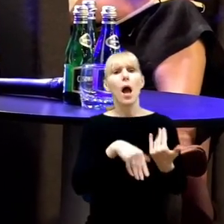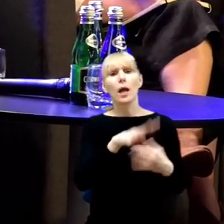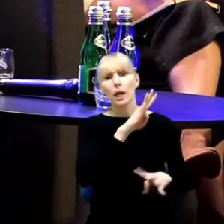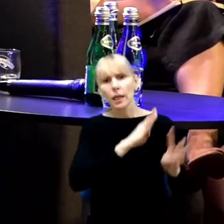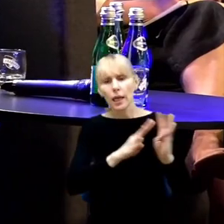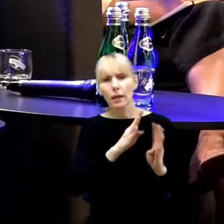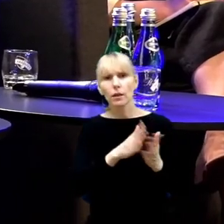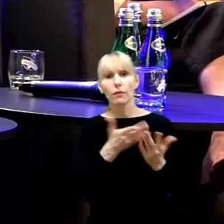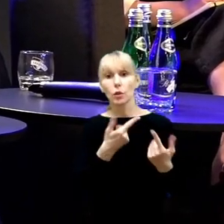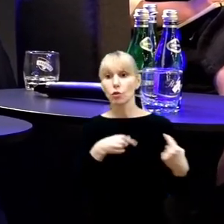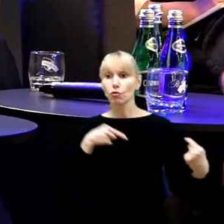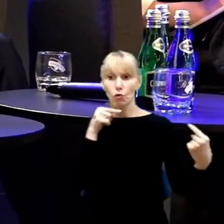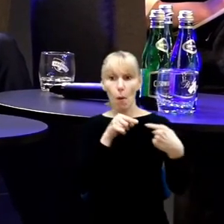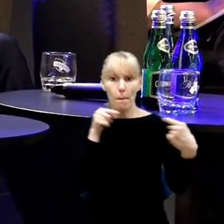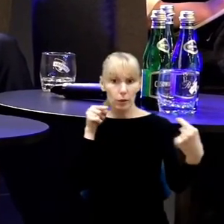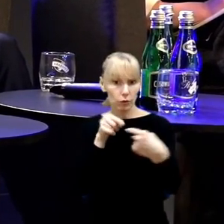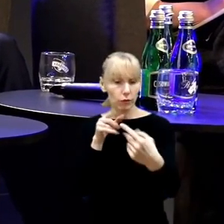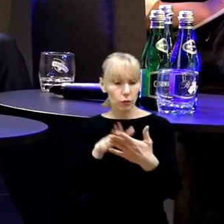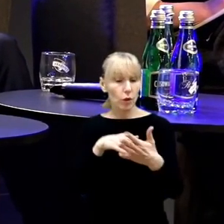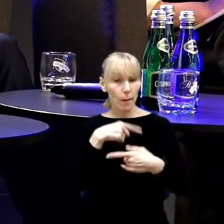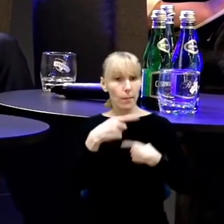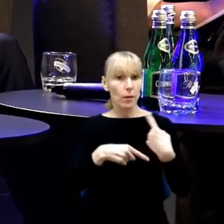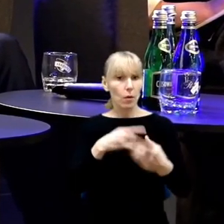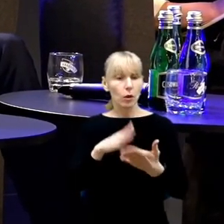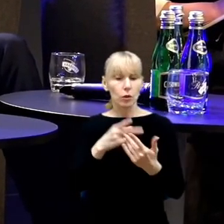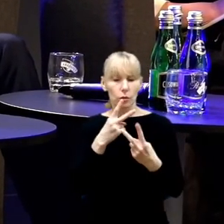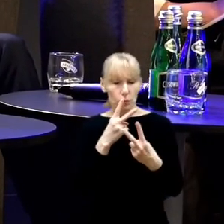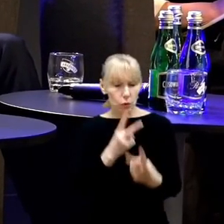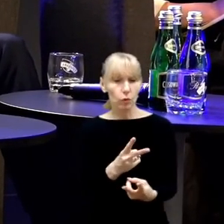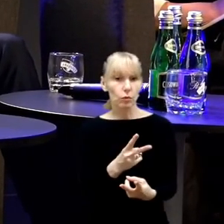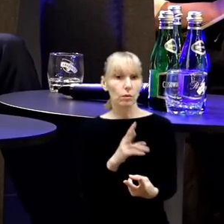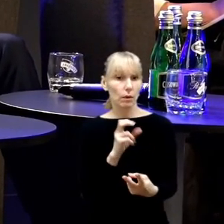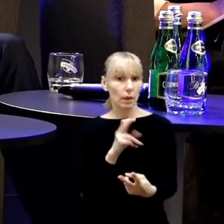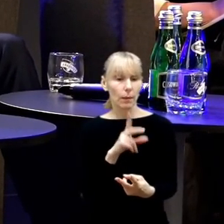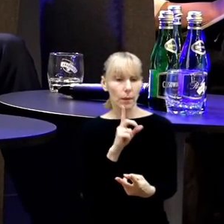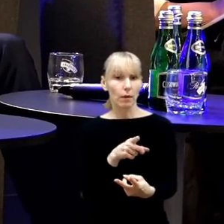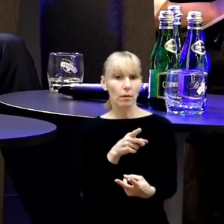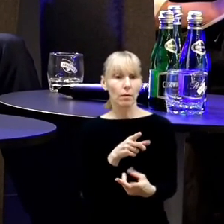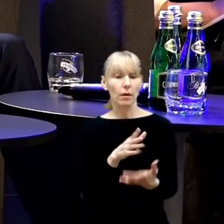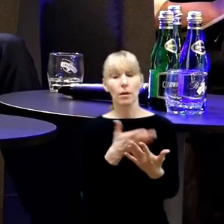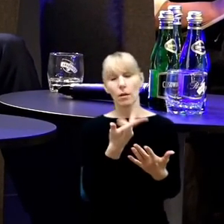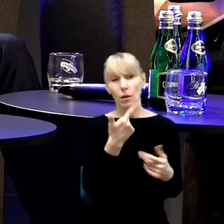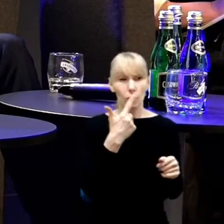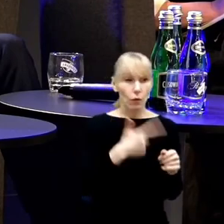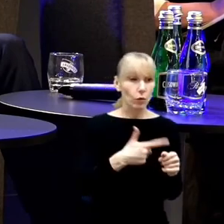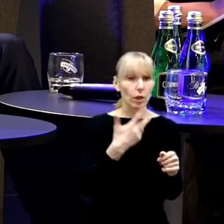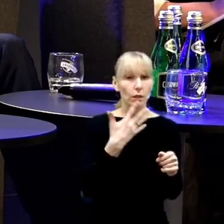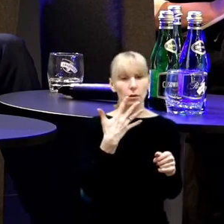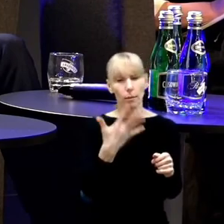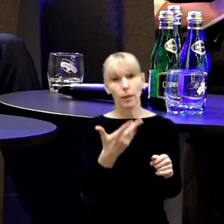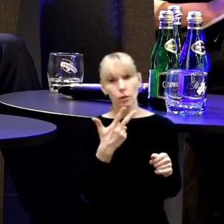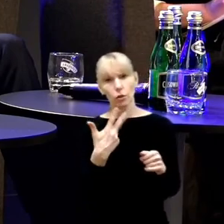naprawdę patrząc na to z perspektywy 25-30-letniej. To znaczy, tu jest zupełnie, ja nie chciałem